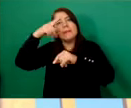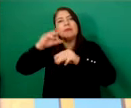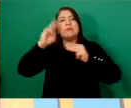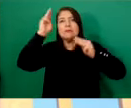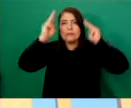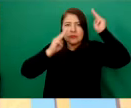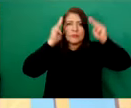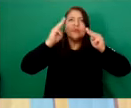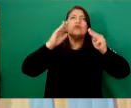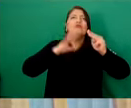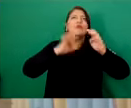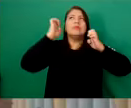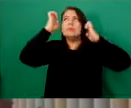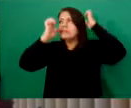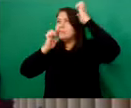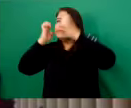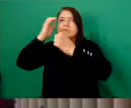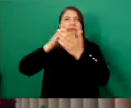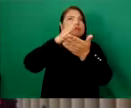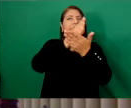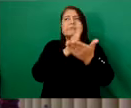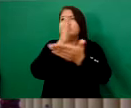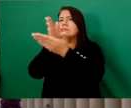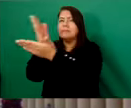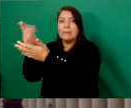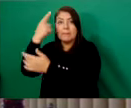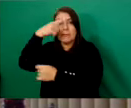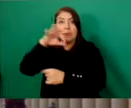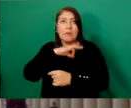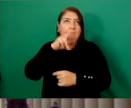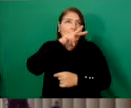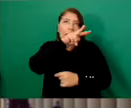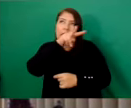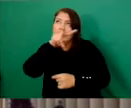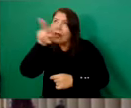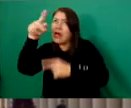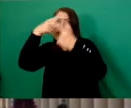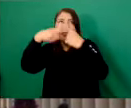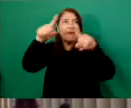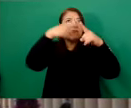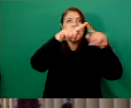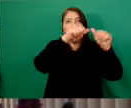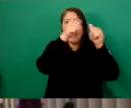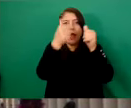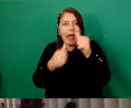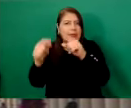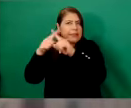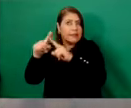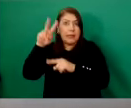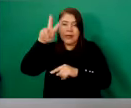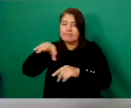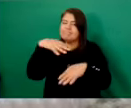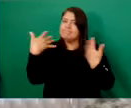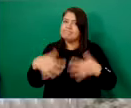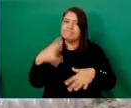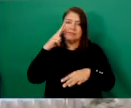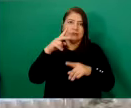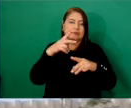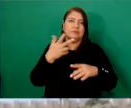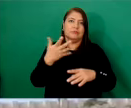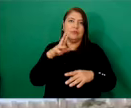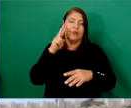museos y espacios de exposiciones con posibilidad de encontrarse con obras de lo más variado.